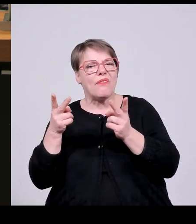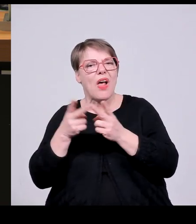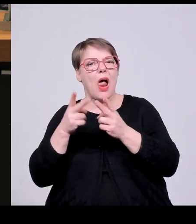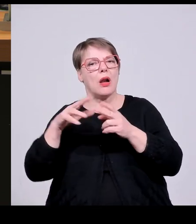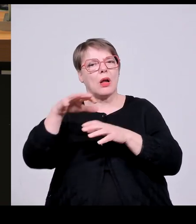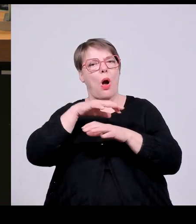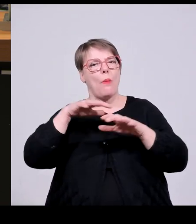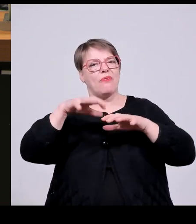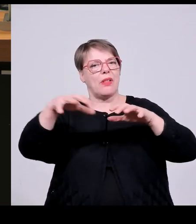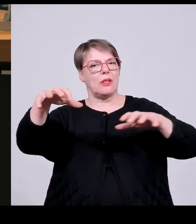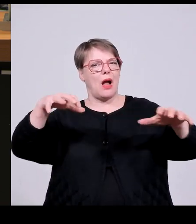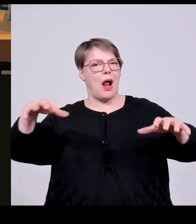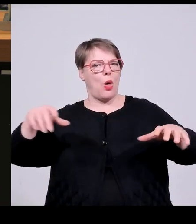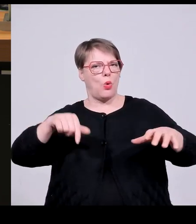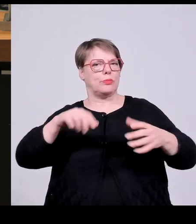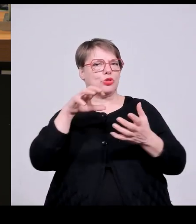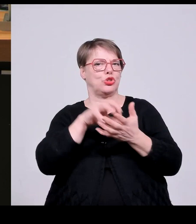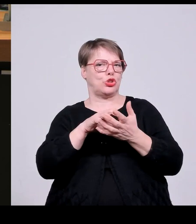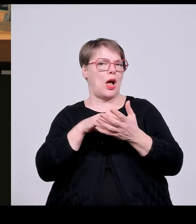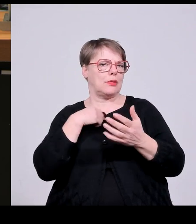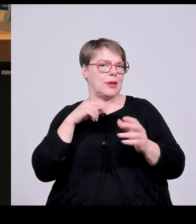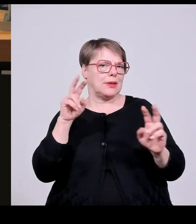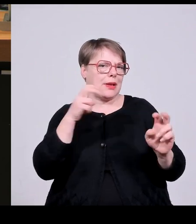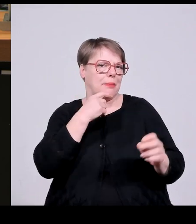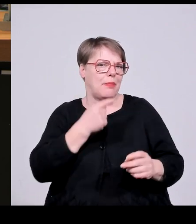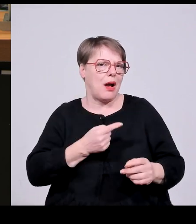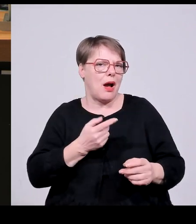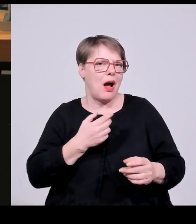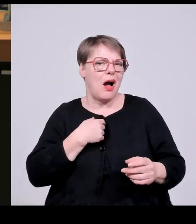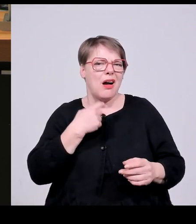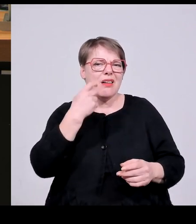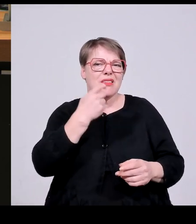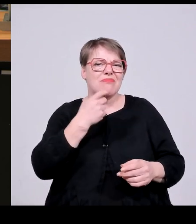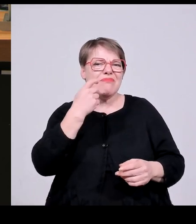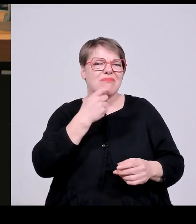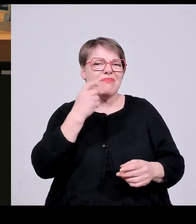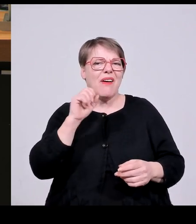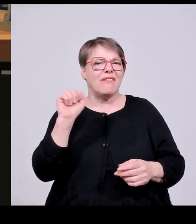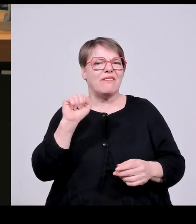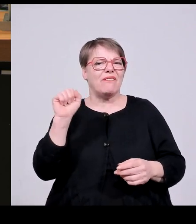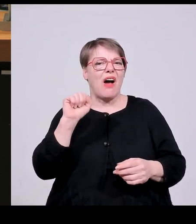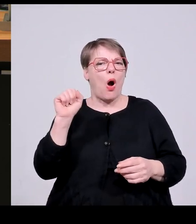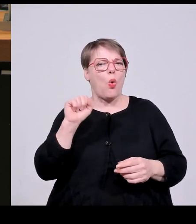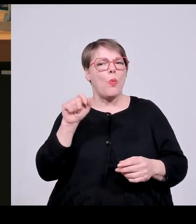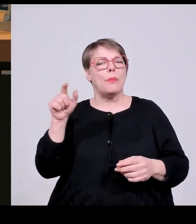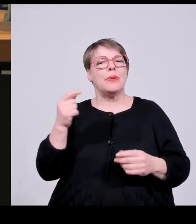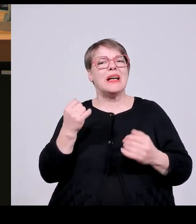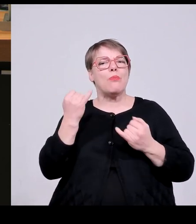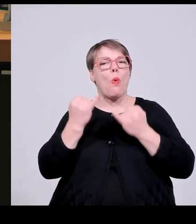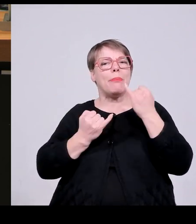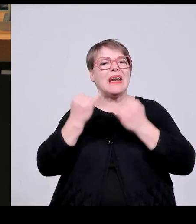ich. Da wurde von der Rot-Gruppe, also die Hälfte dieser riesigen alten Anlage zur Bebauung